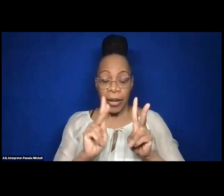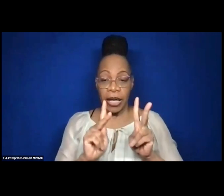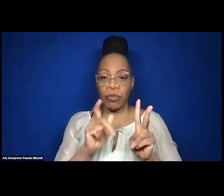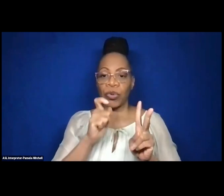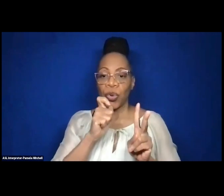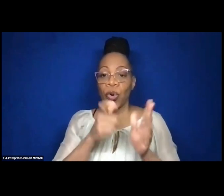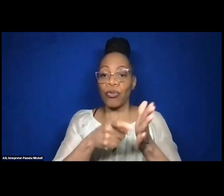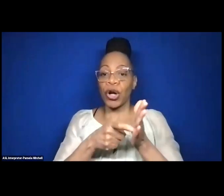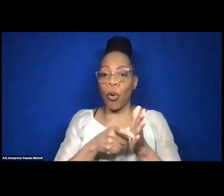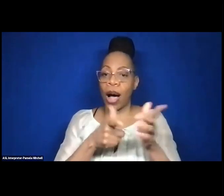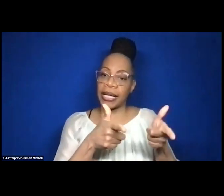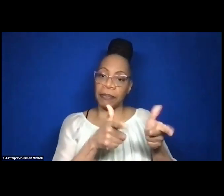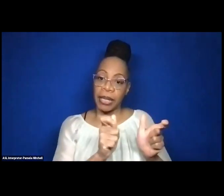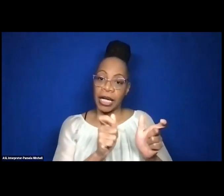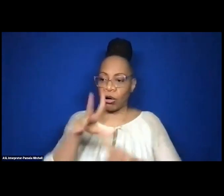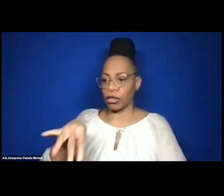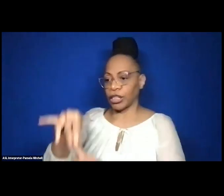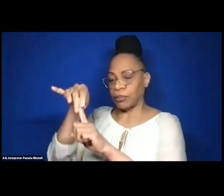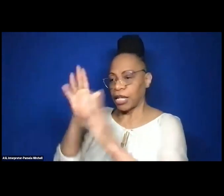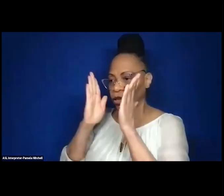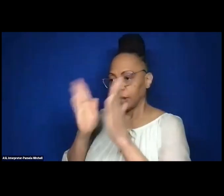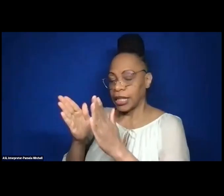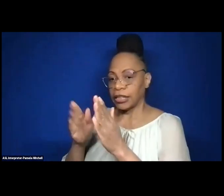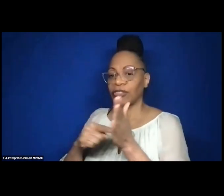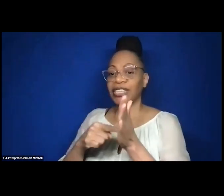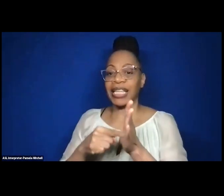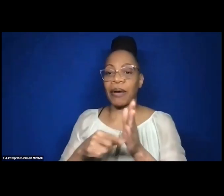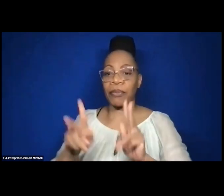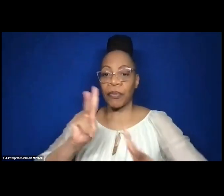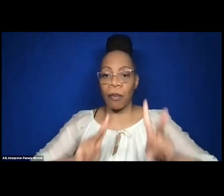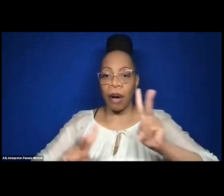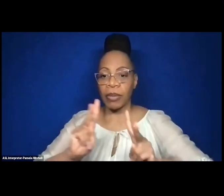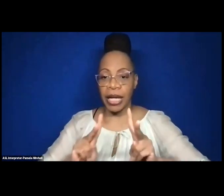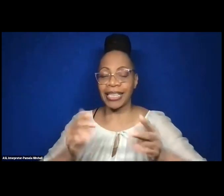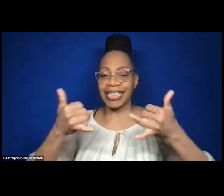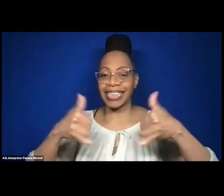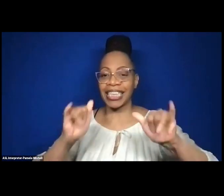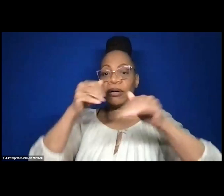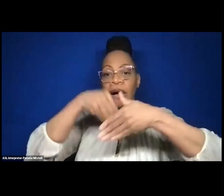o especializada, como la población vulnerable, todavía podrán acudir sin cita para recibir servicio.